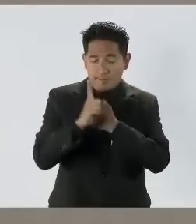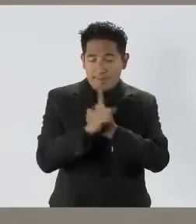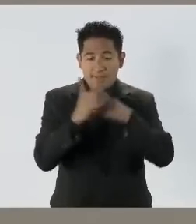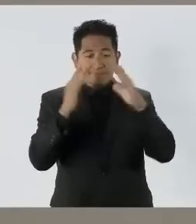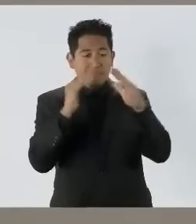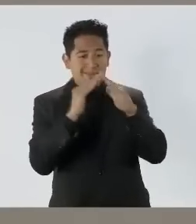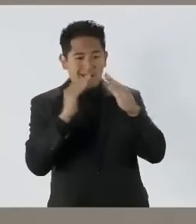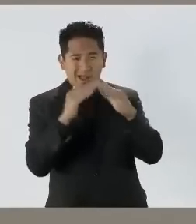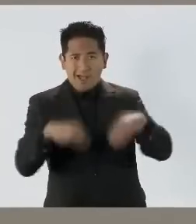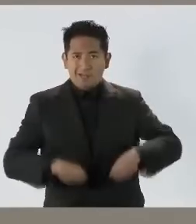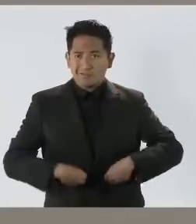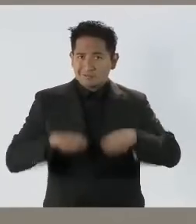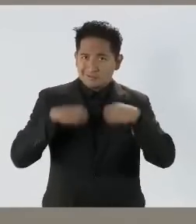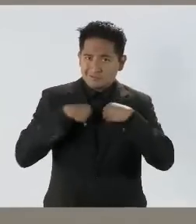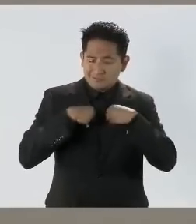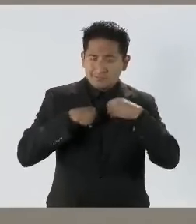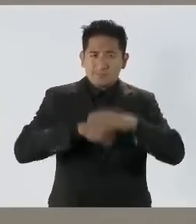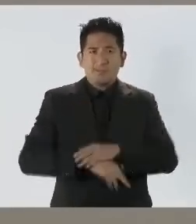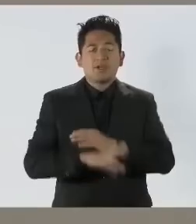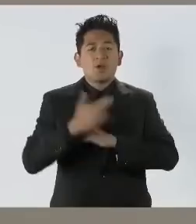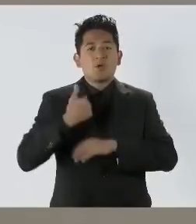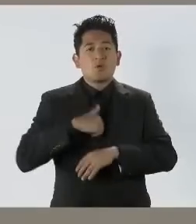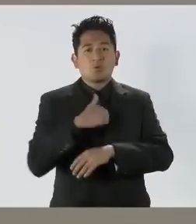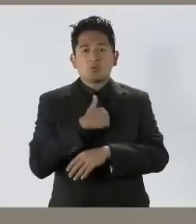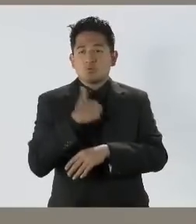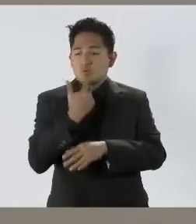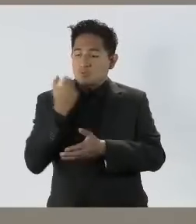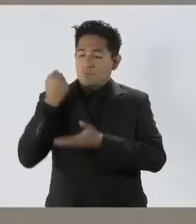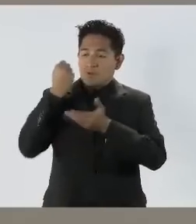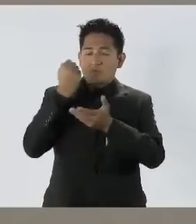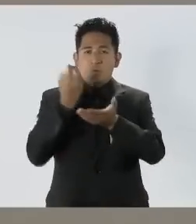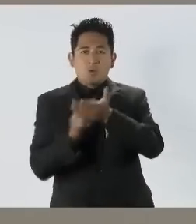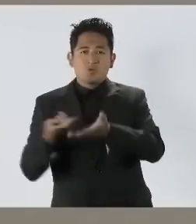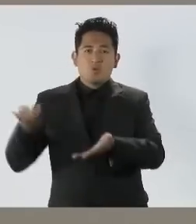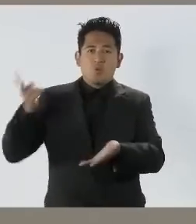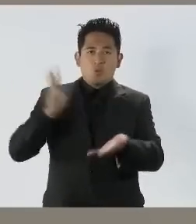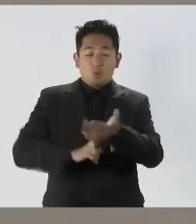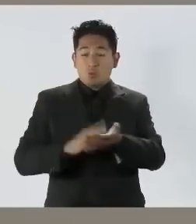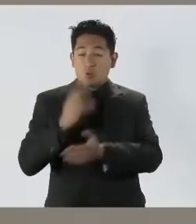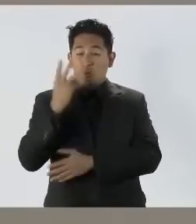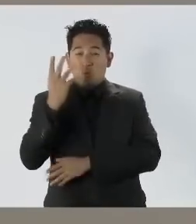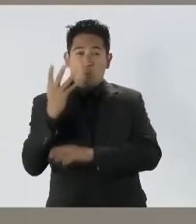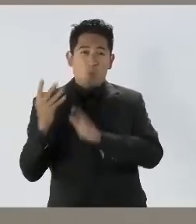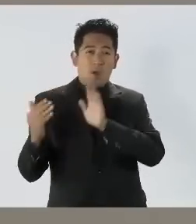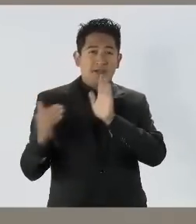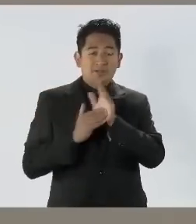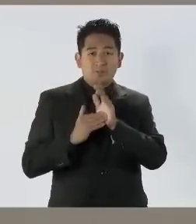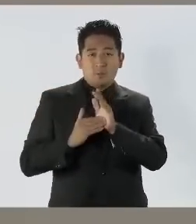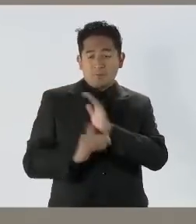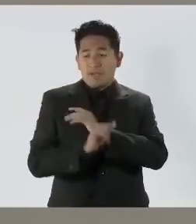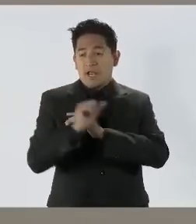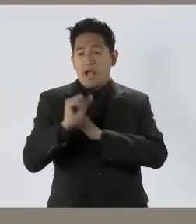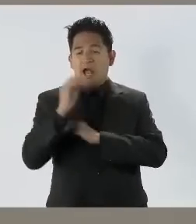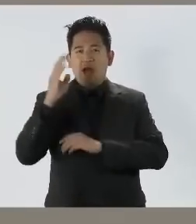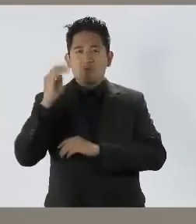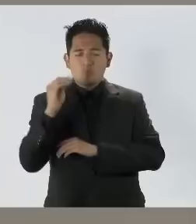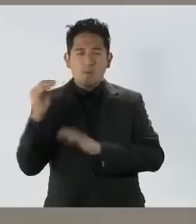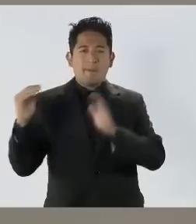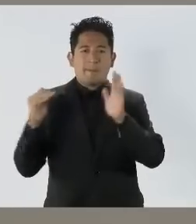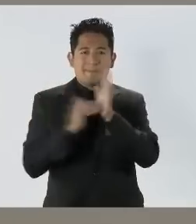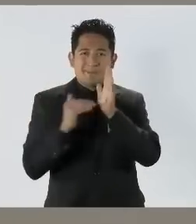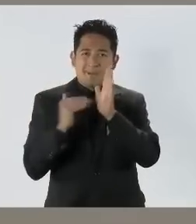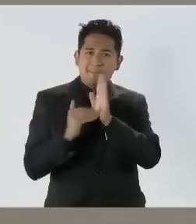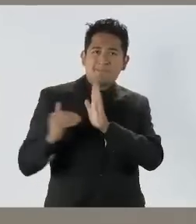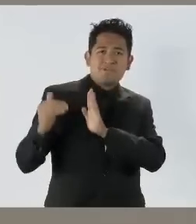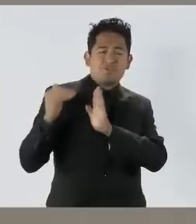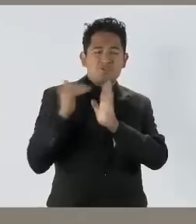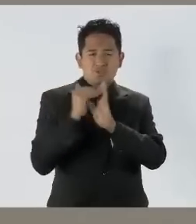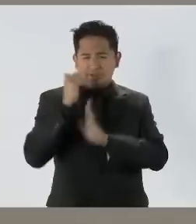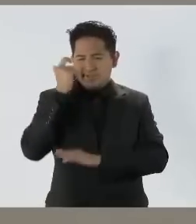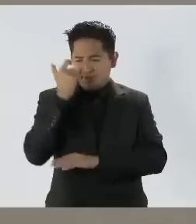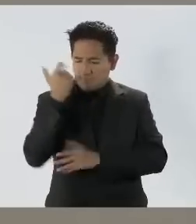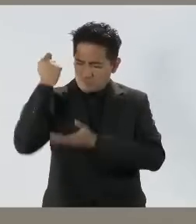duplicamos el presupuesto para vivienda de 4000 a 9000 millones de pesos en nuestra visión la